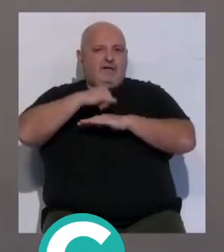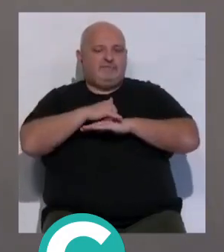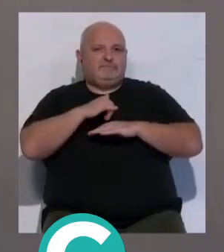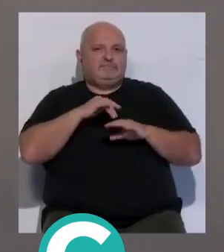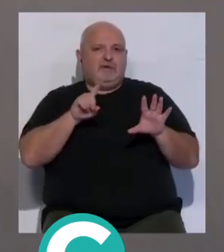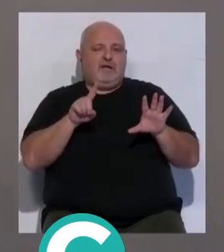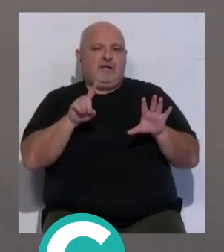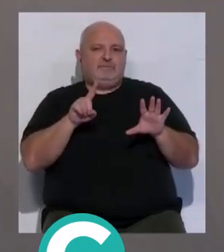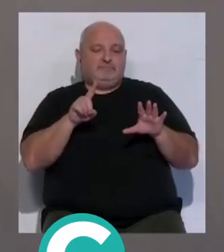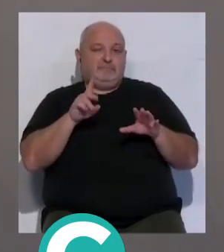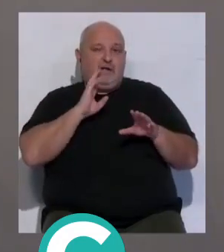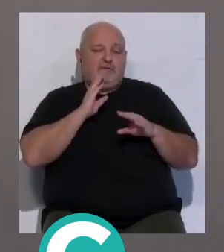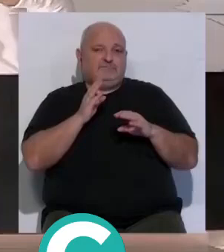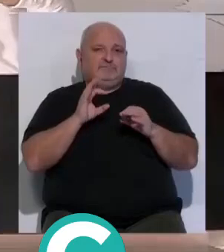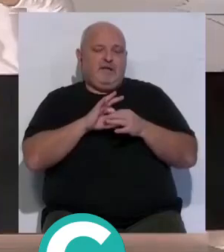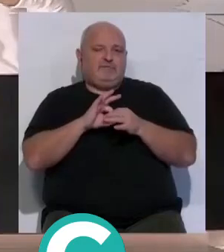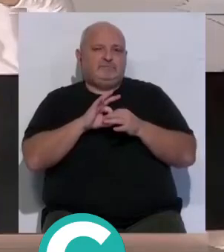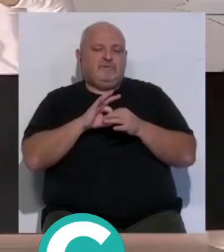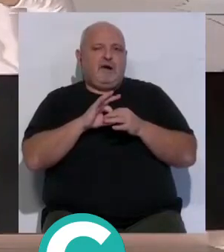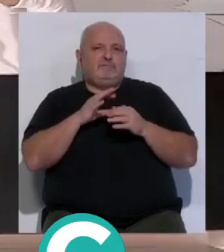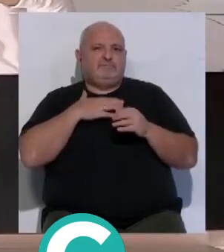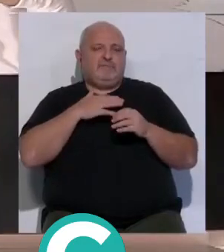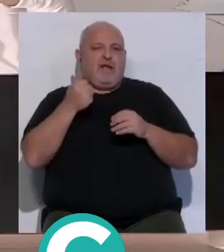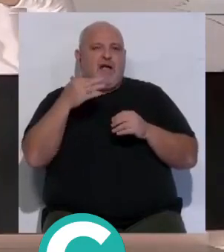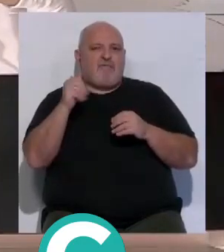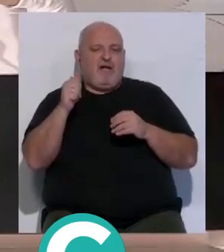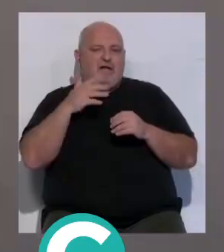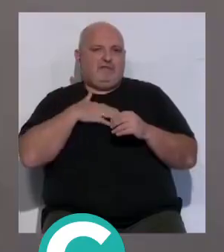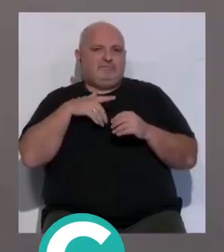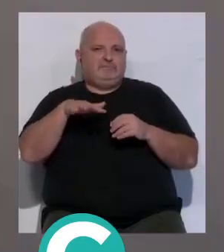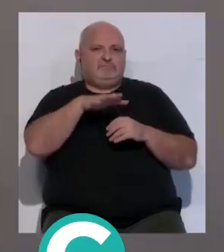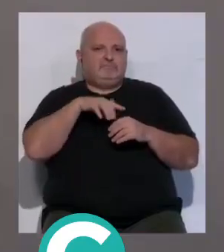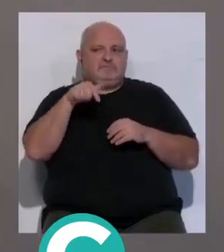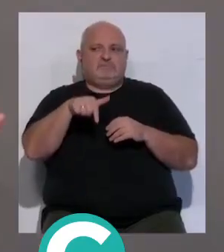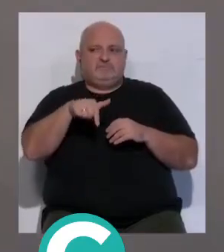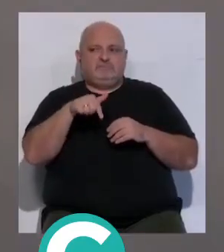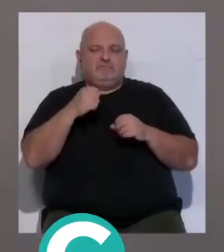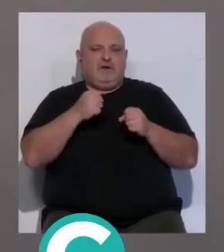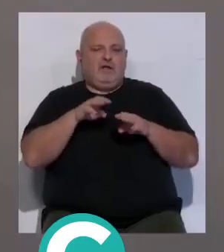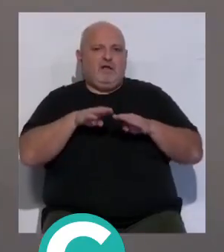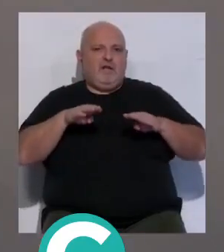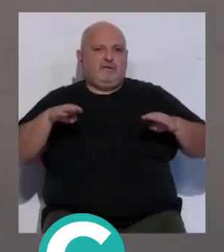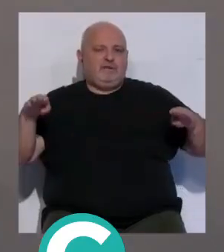ezeiza al predio de la afa que está también en el ezeiza y los coches aparcados al costado de